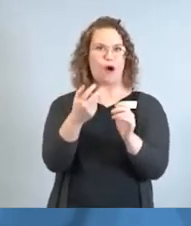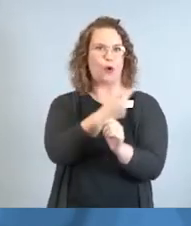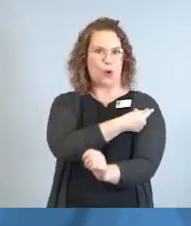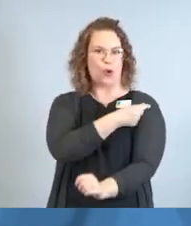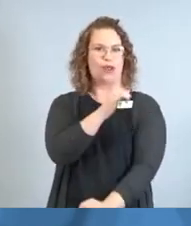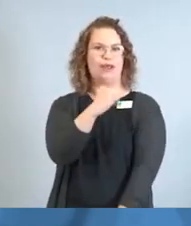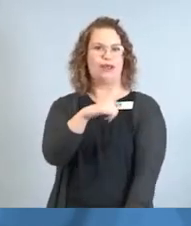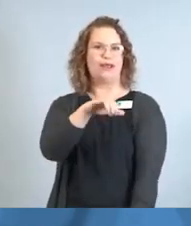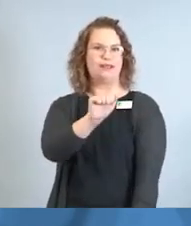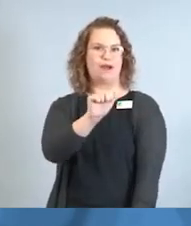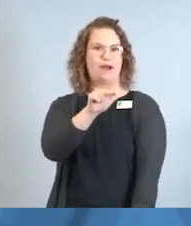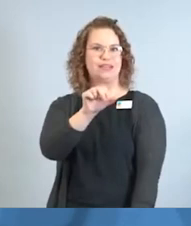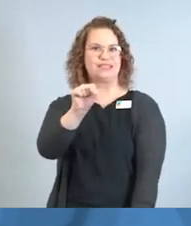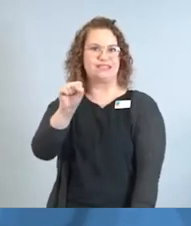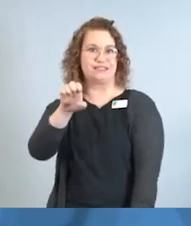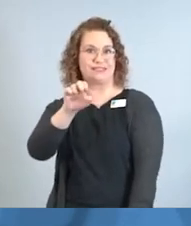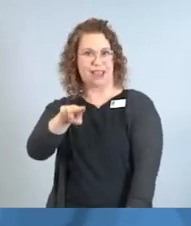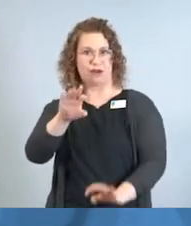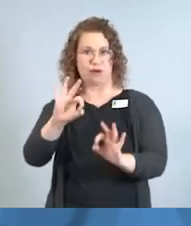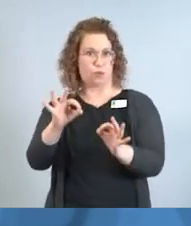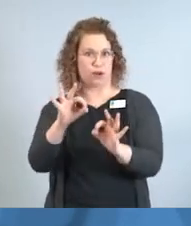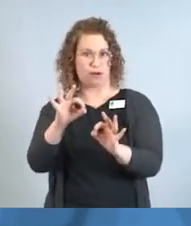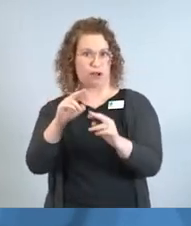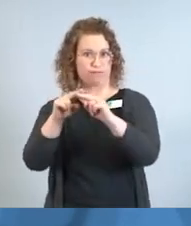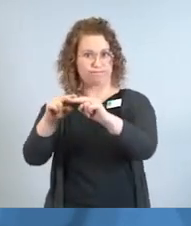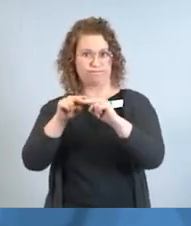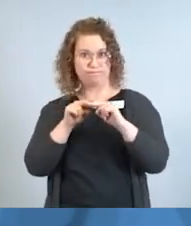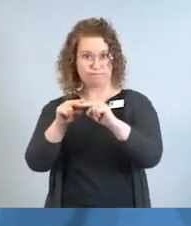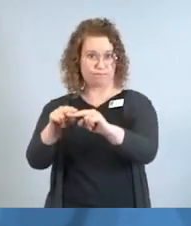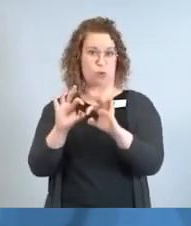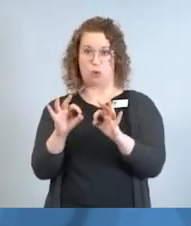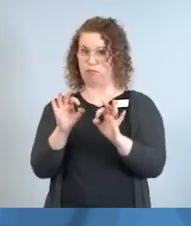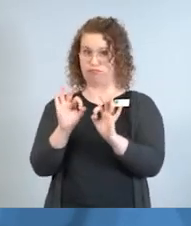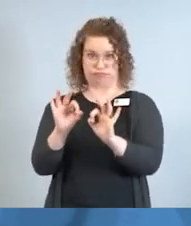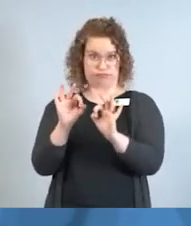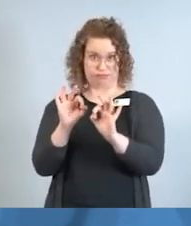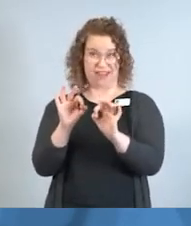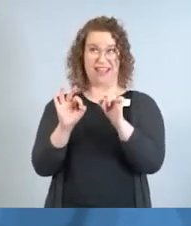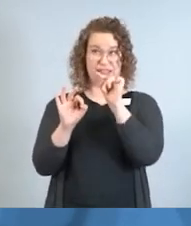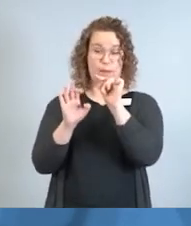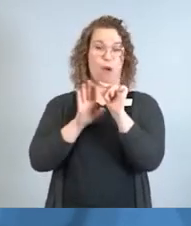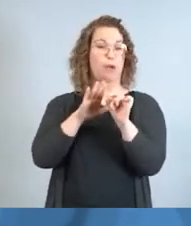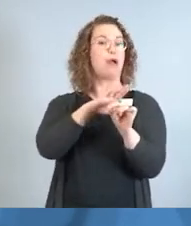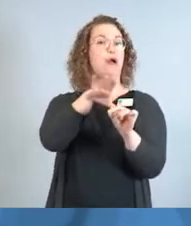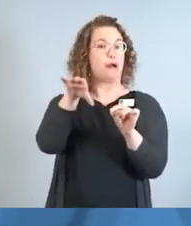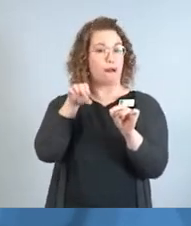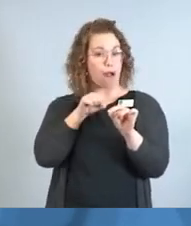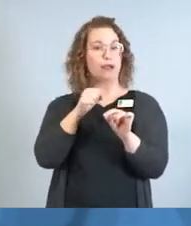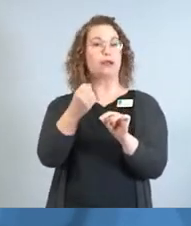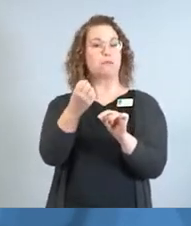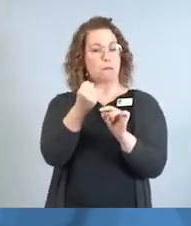Tähän on laskettu kaikki rokotteet, jotka mahdollisesti tulevat ja jotka ovat varmistuneet tuleviksi.